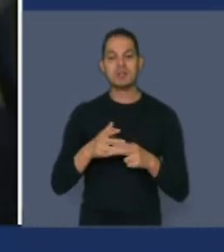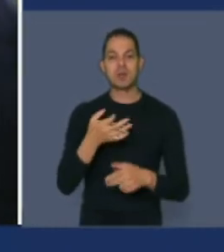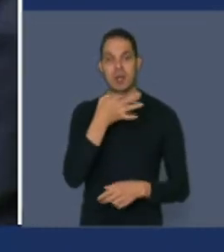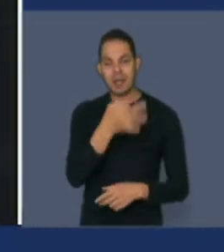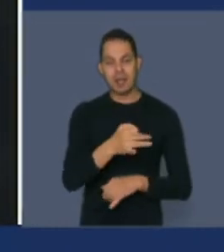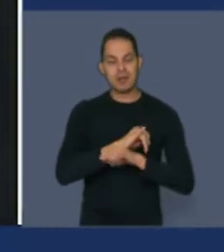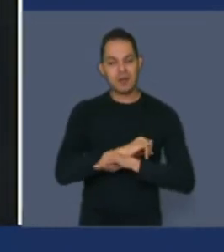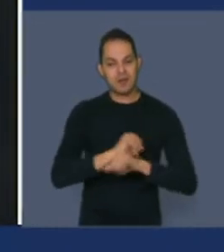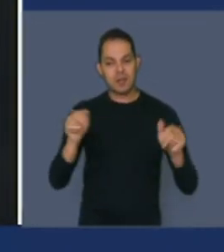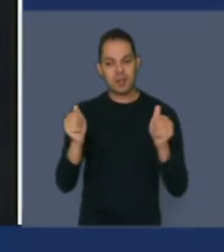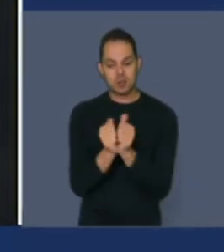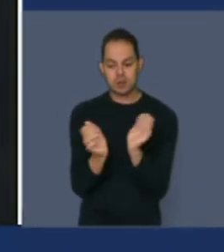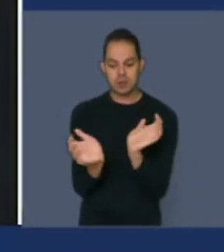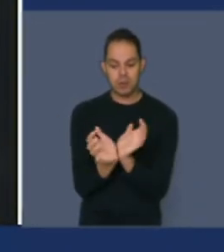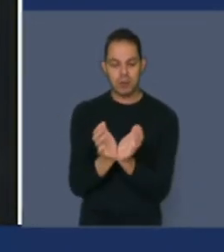AUDITÁVEL E QUANTO MAIS TRANSPARÊNCIA MELHOR. MUITO